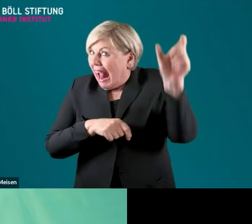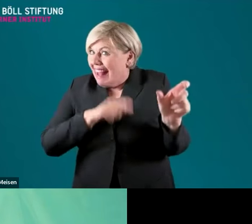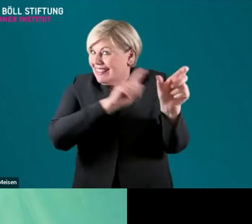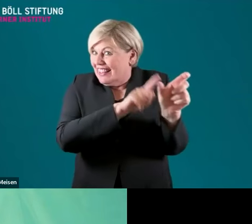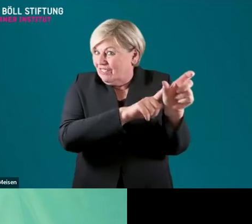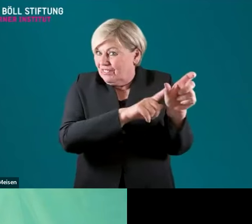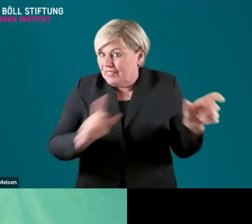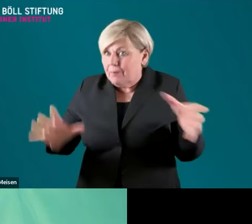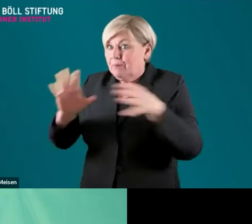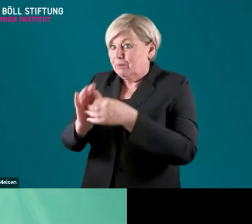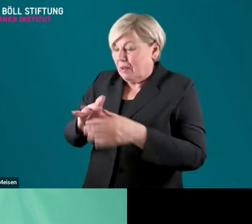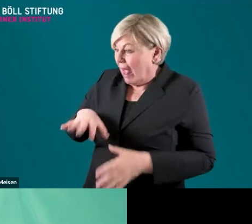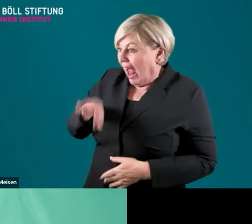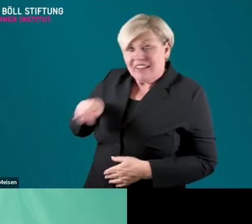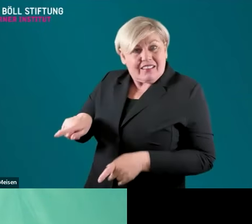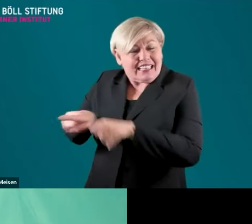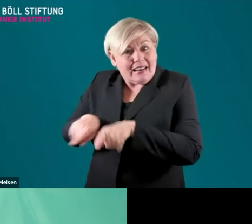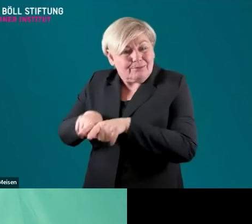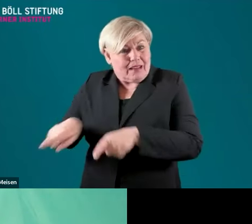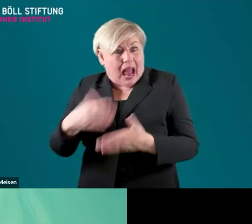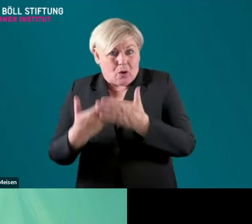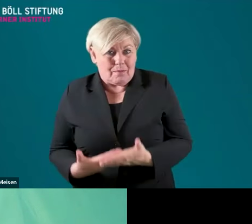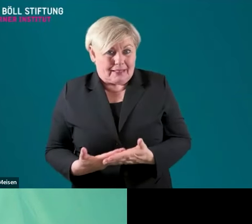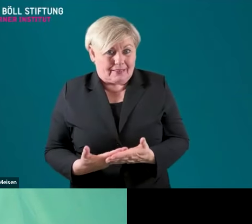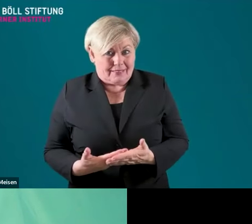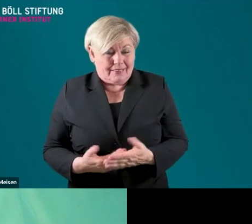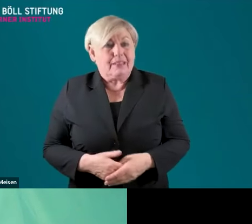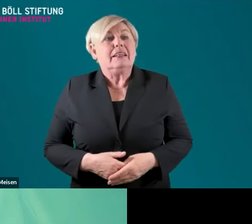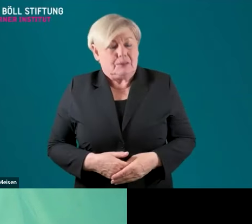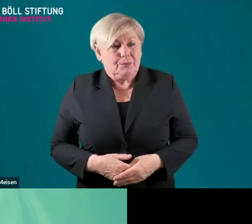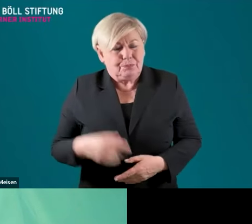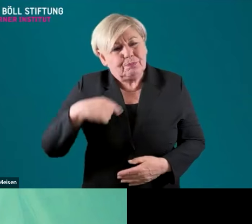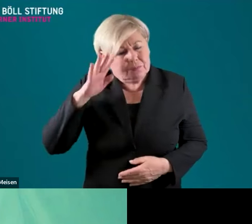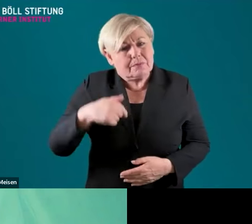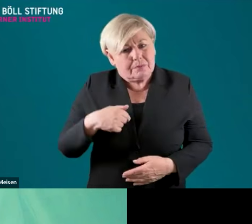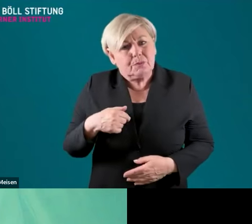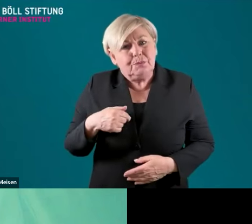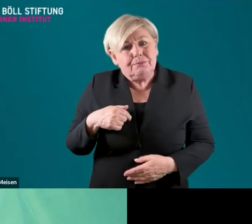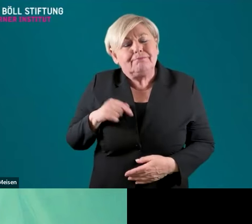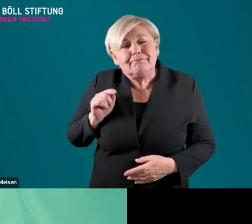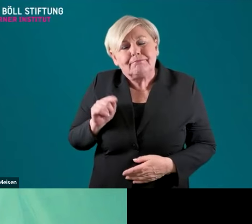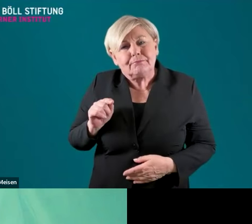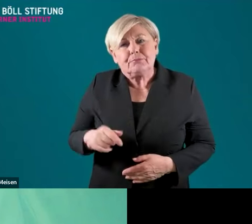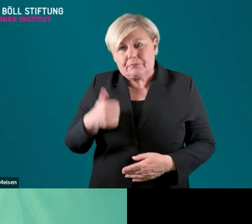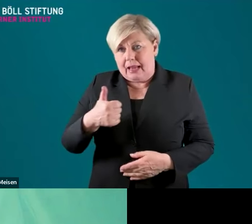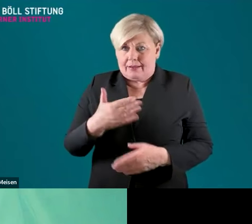in Anführungszeichen, „argumentieren“. Das ist, glaube ich, schon mal ein Befund.